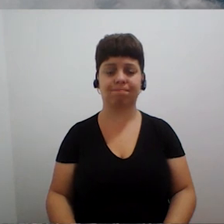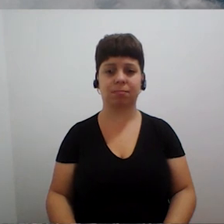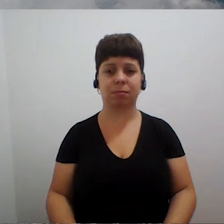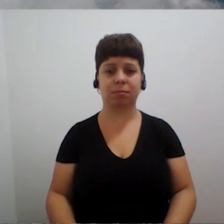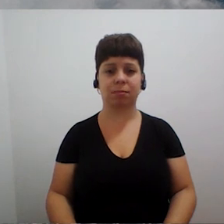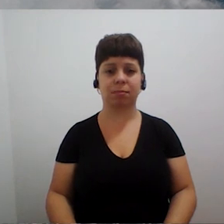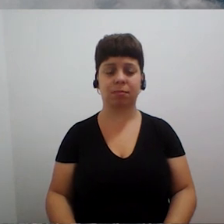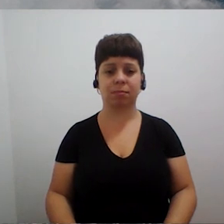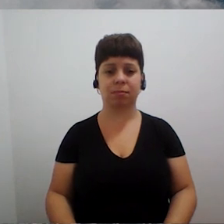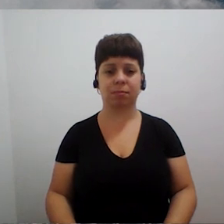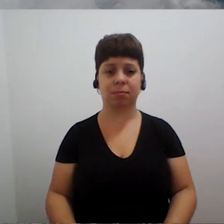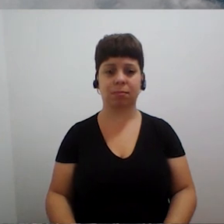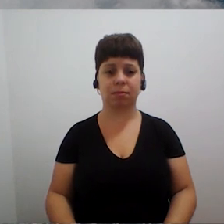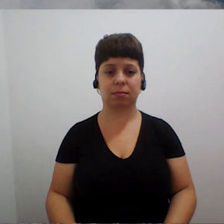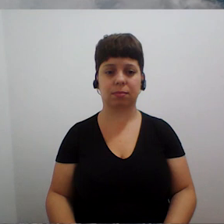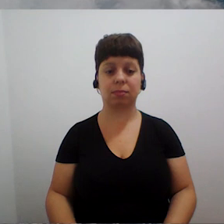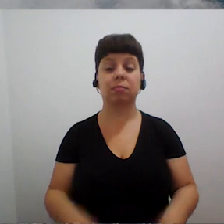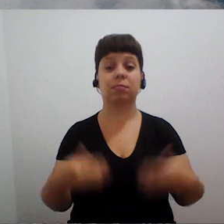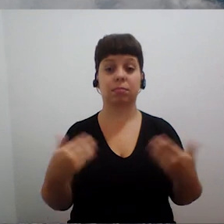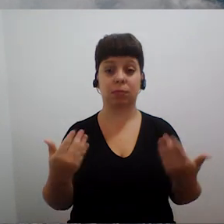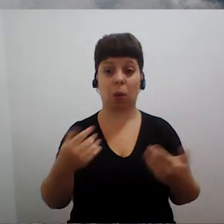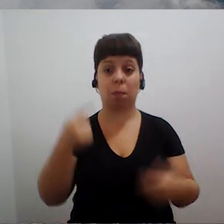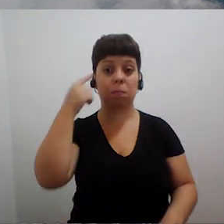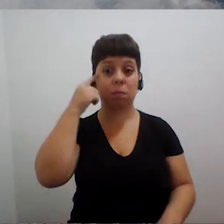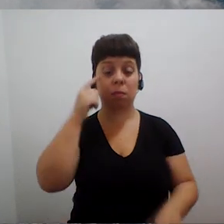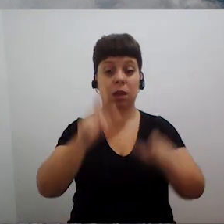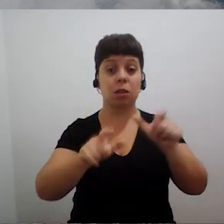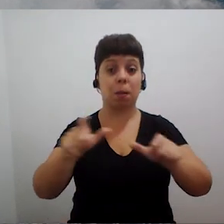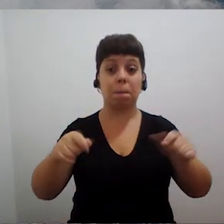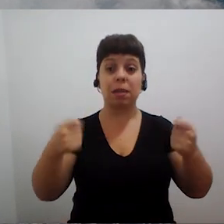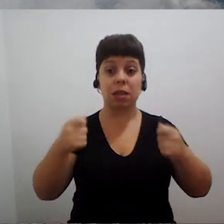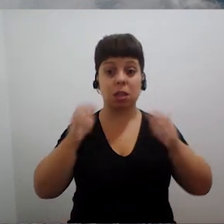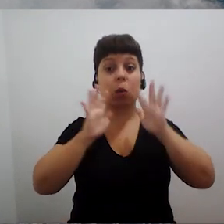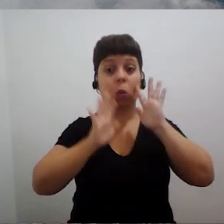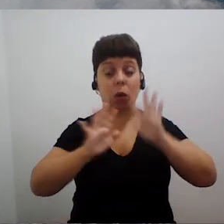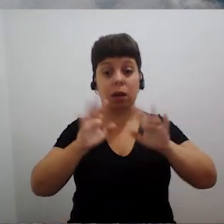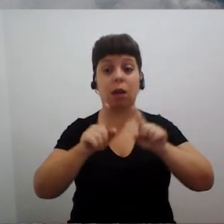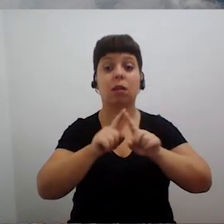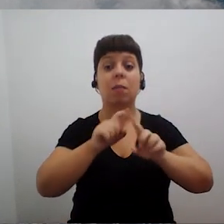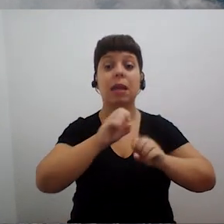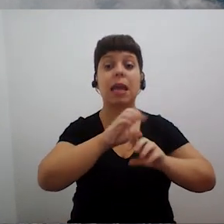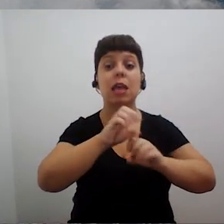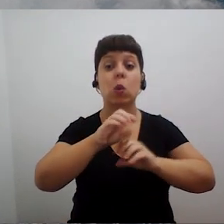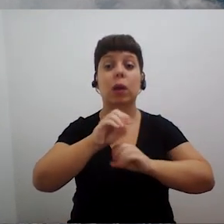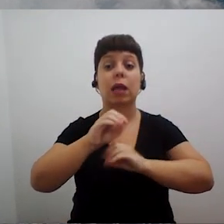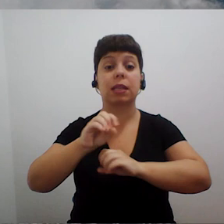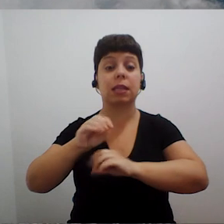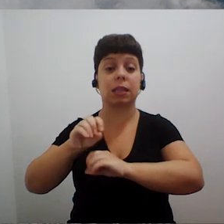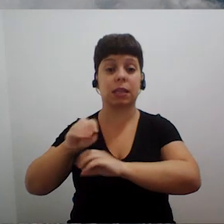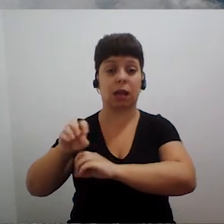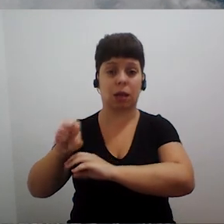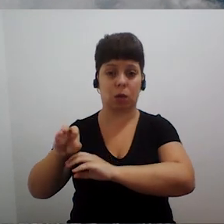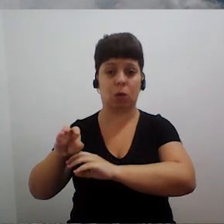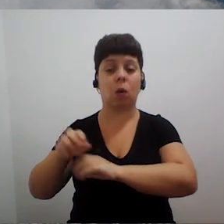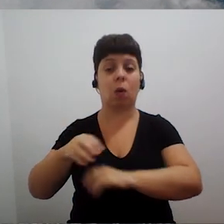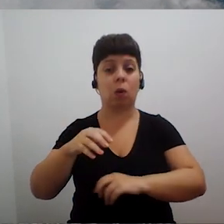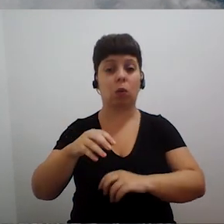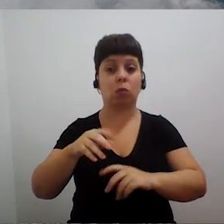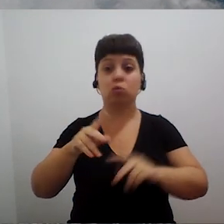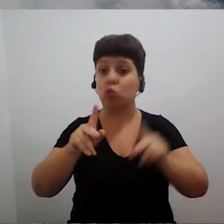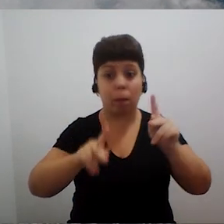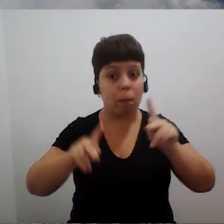para